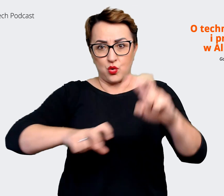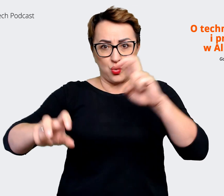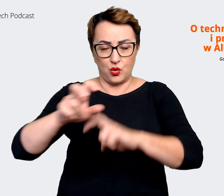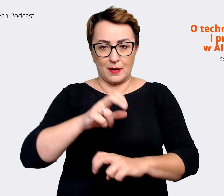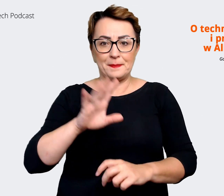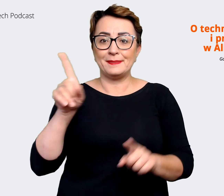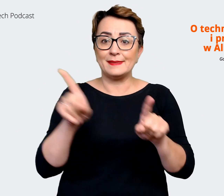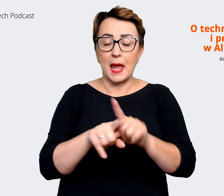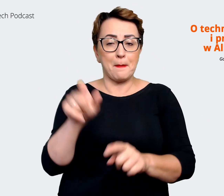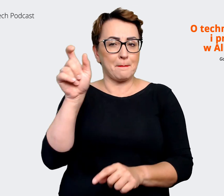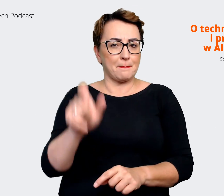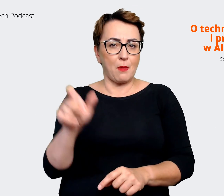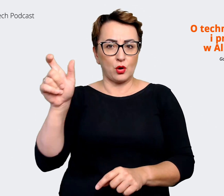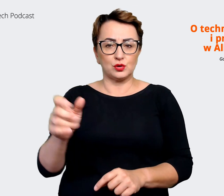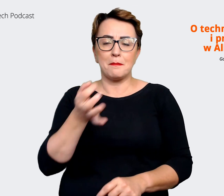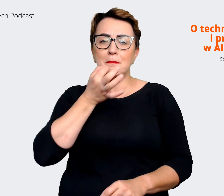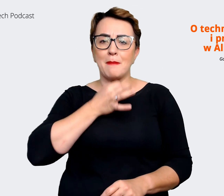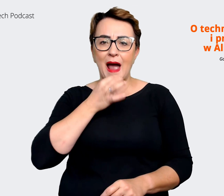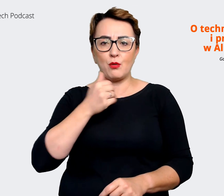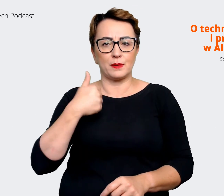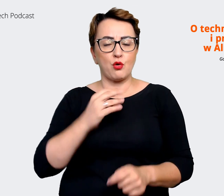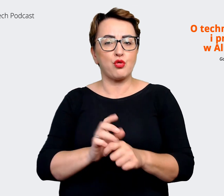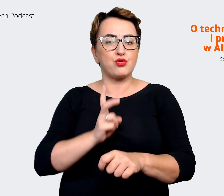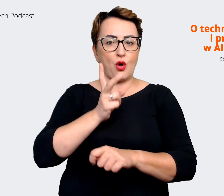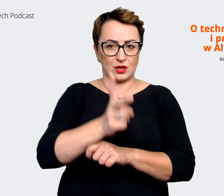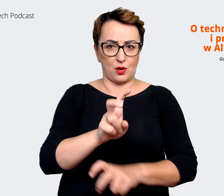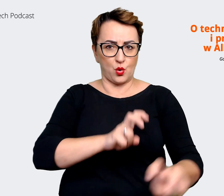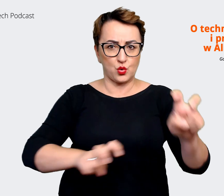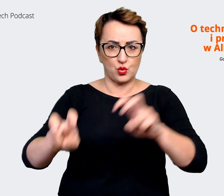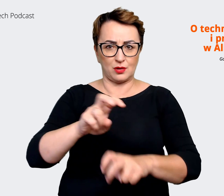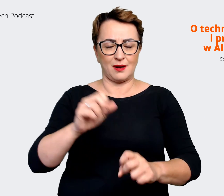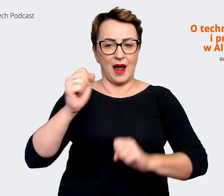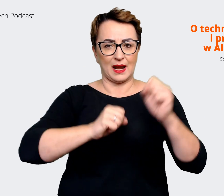które miały dostęp do takiego ruchu jak Allegro, którzy piszą w .NET, jednak jest